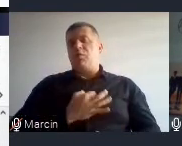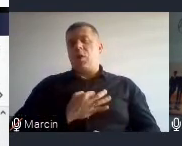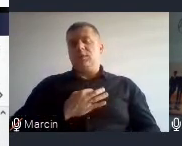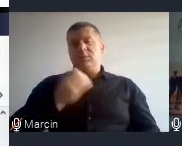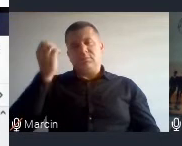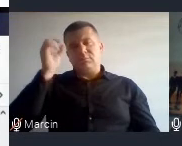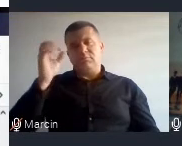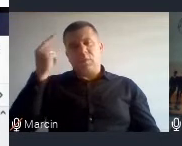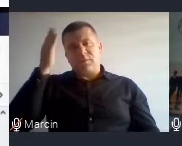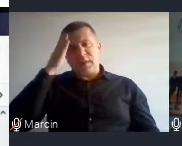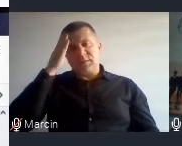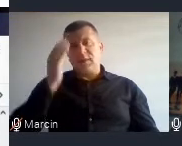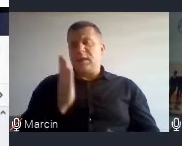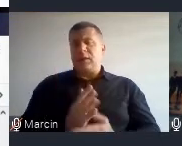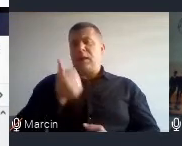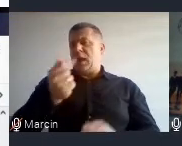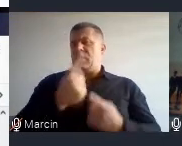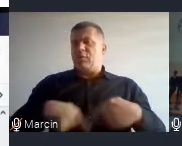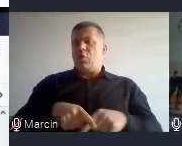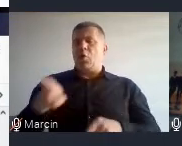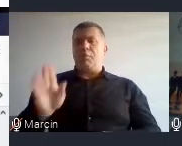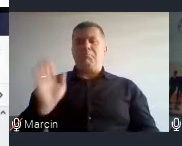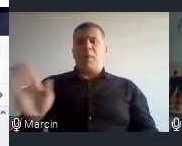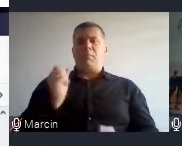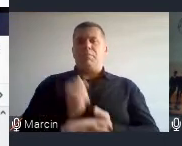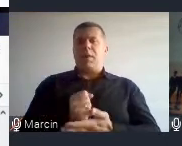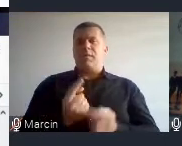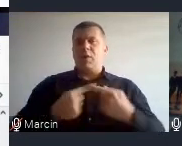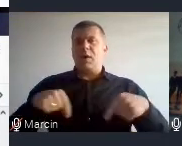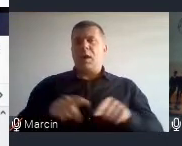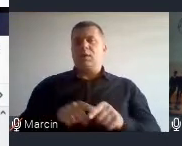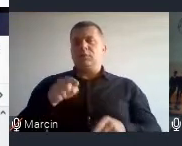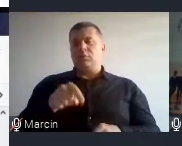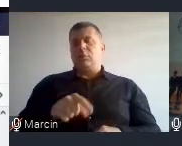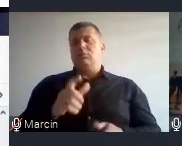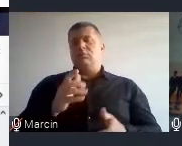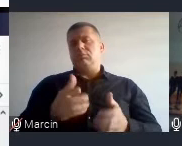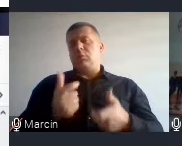czyli jest jeden wykonawca, który ma prawo do realizacji, do dysponowania przedmiotem zamówienia.